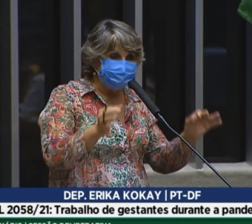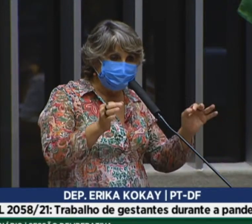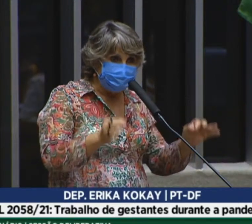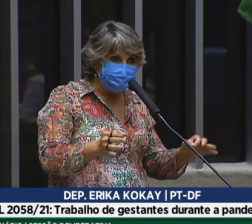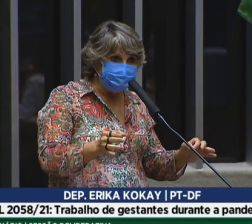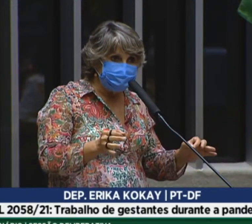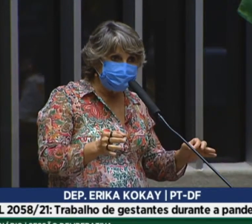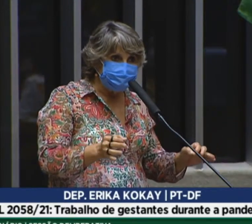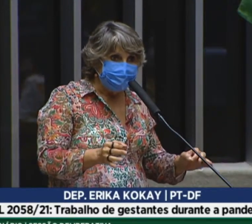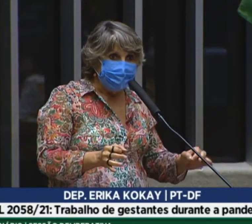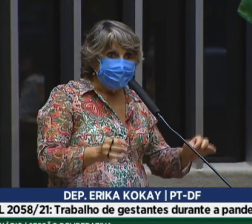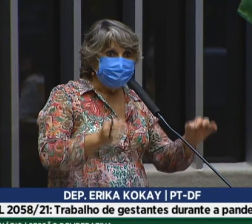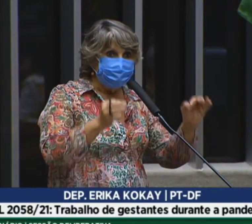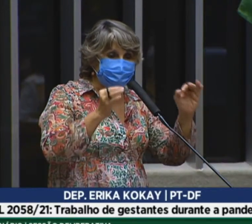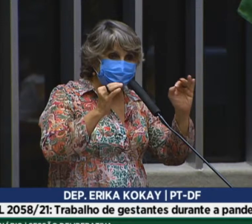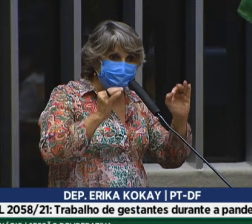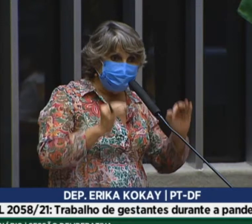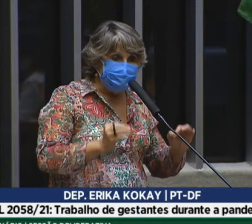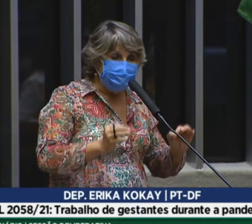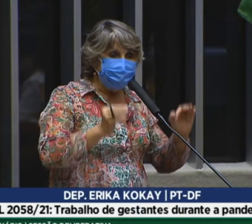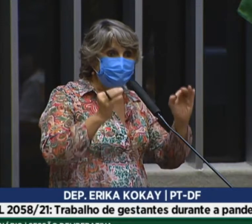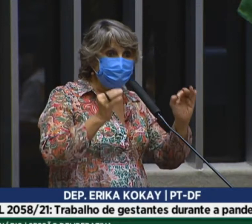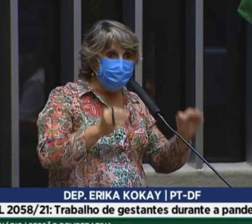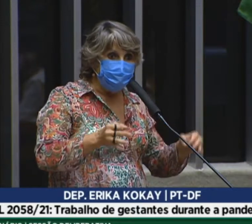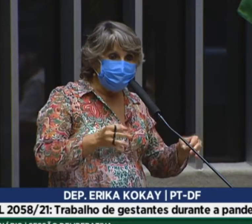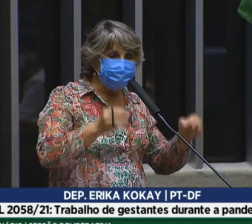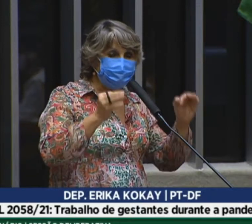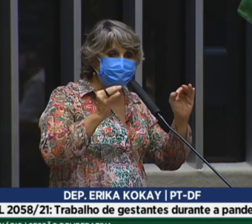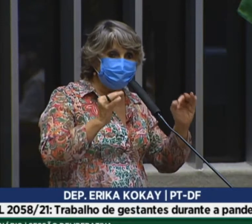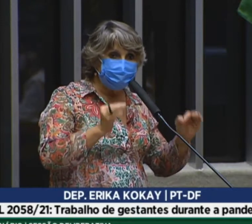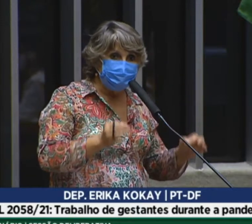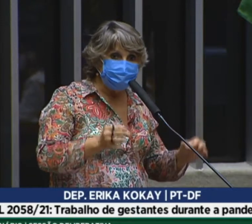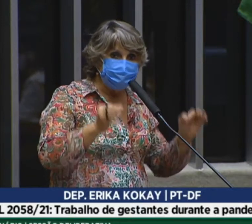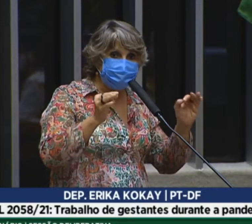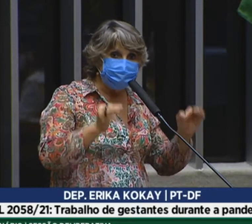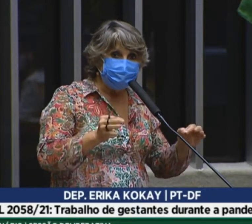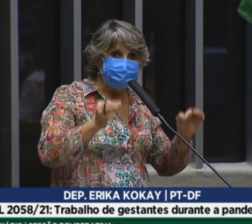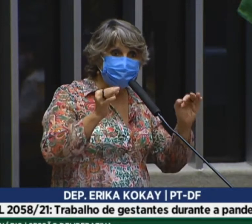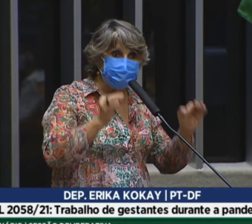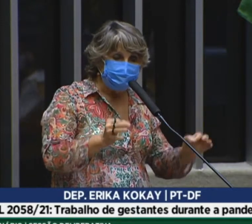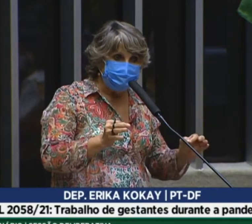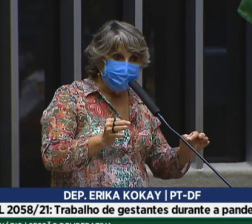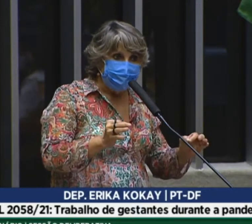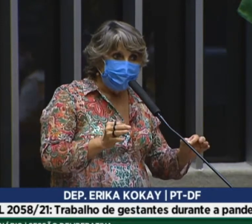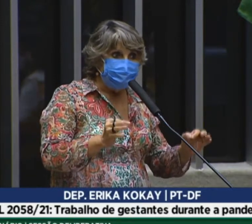GRÁVIDAS, AS GRÁVIDAS DETÉM A MAIOR ESTABILIDADE QUE ESTE PAÍS TEM, ATÉ GRÁVIDAS EM CONDIÇÕES DE... OCUPAR